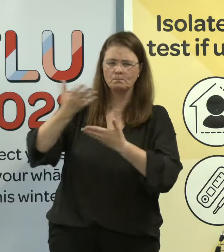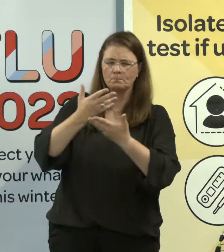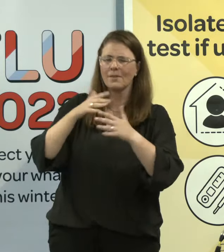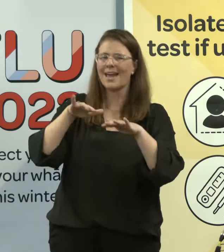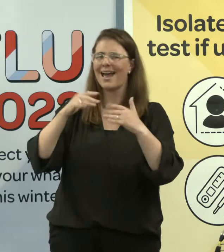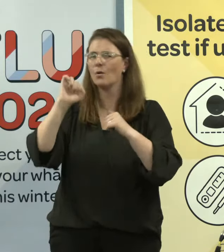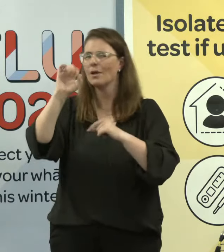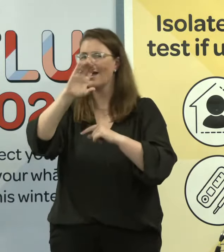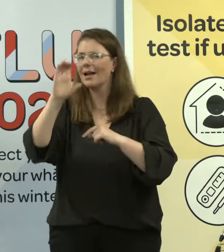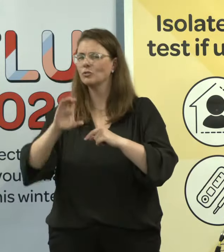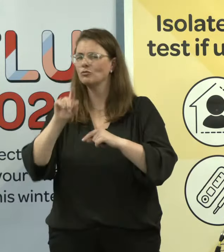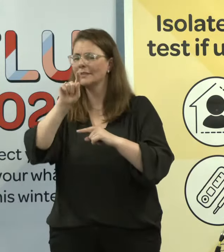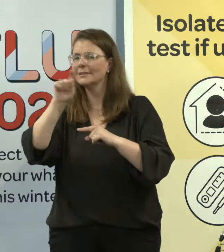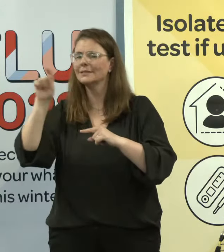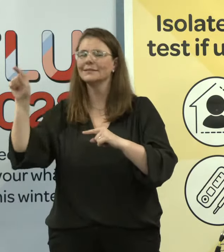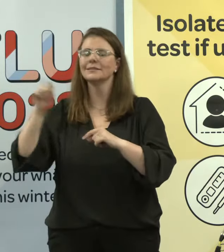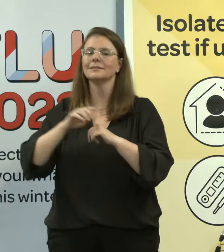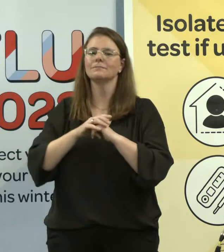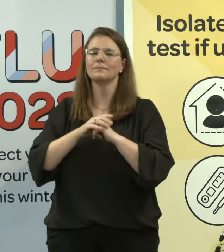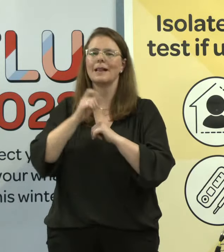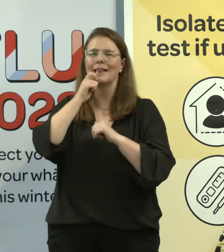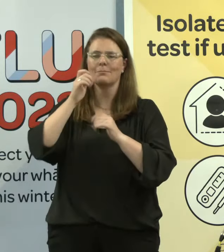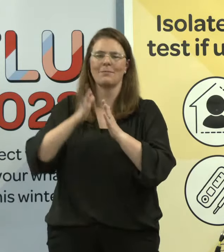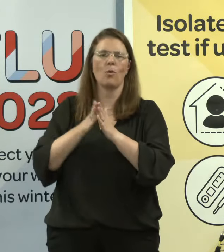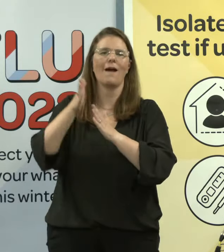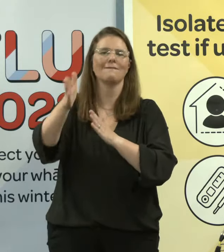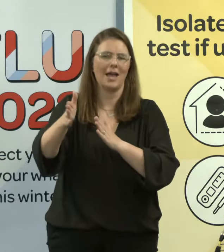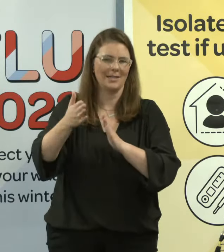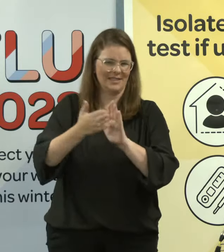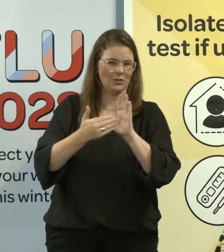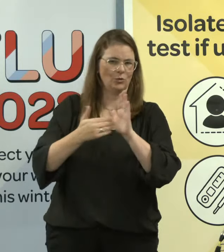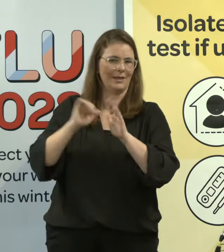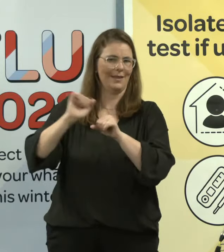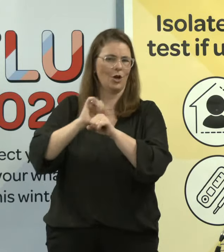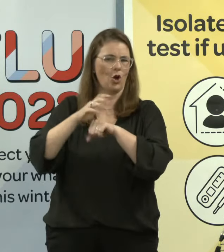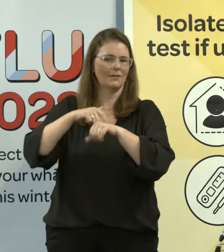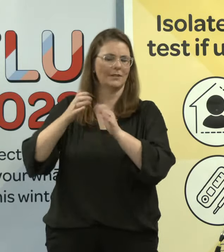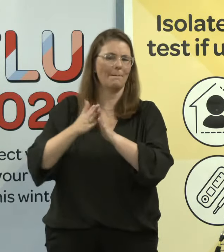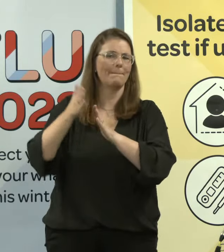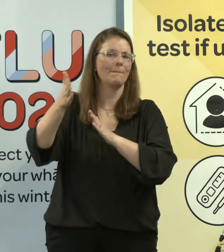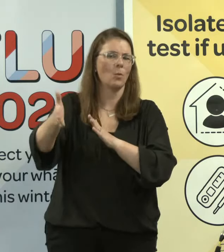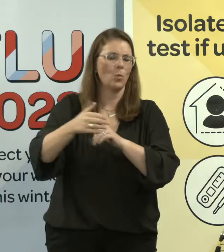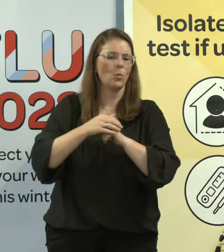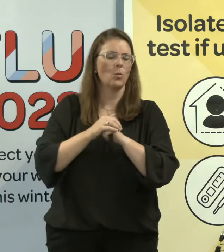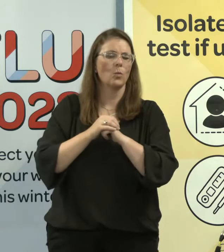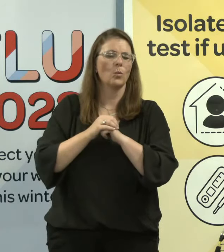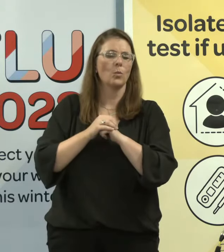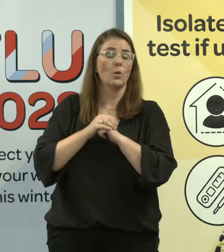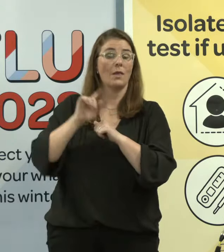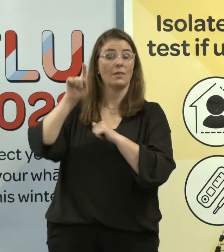me te waea i tenei ata, I i puta